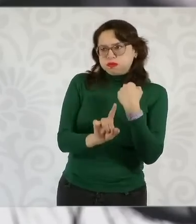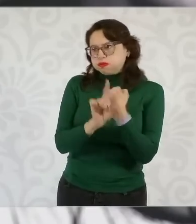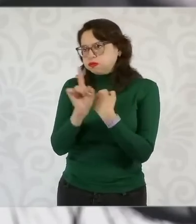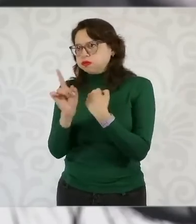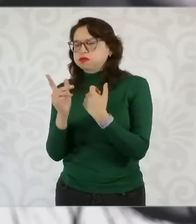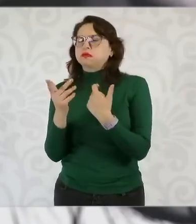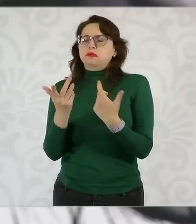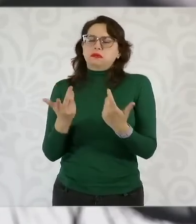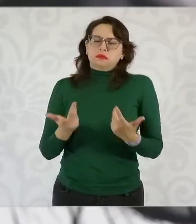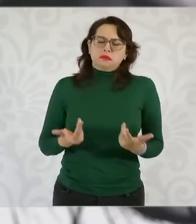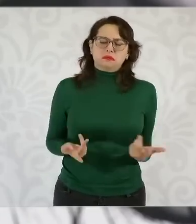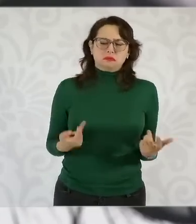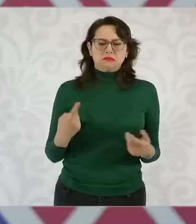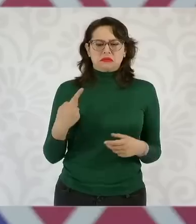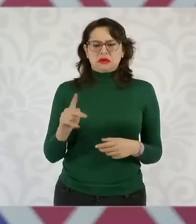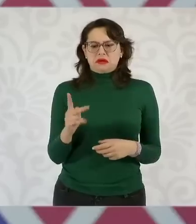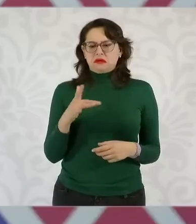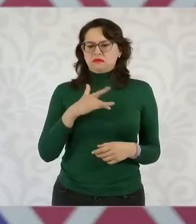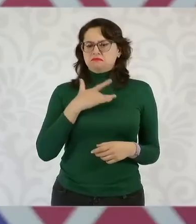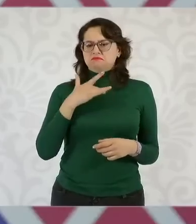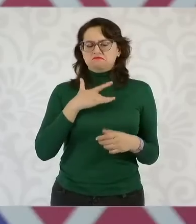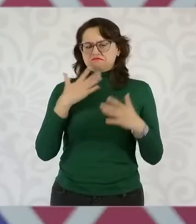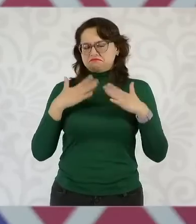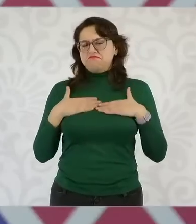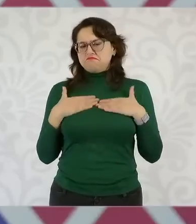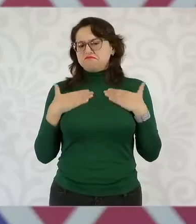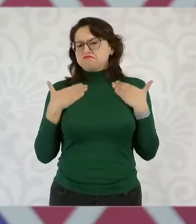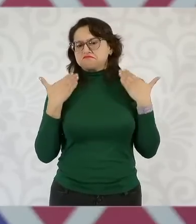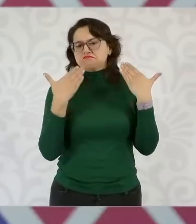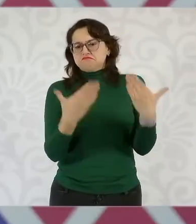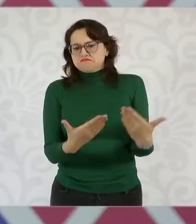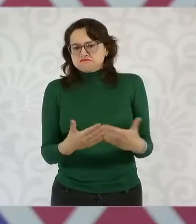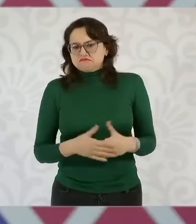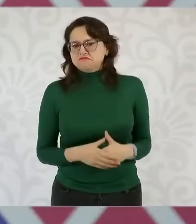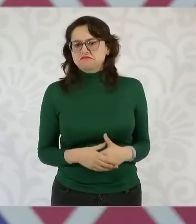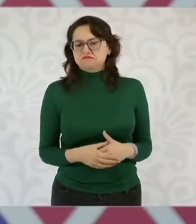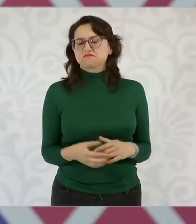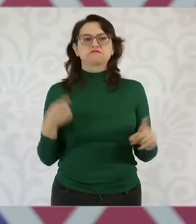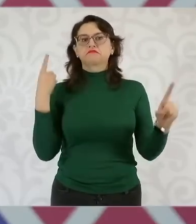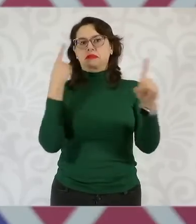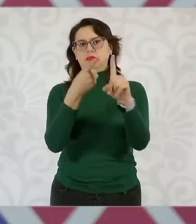da mucho gusto que en la agenda de Nuestra Señora presidenta pues uno de los temas importantes es